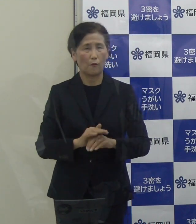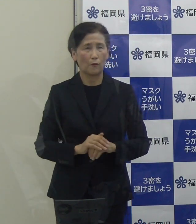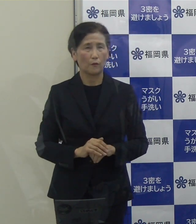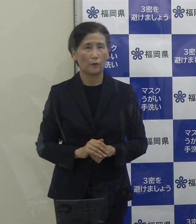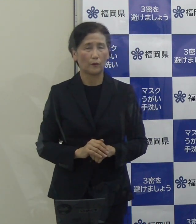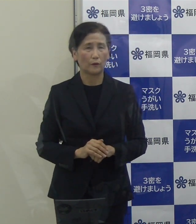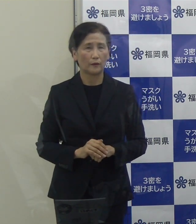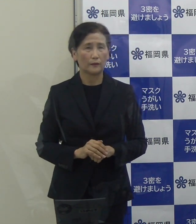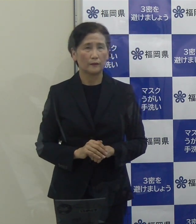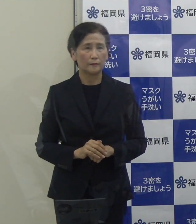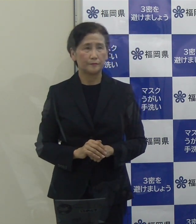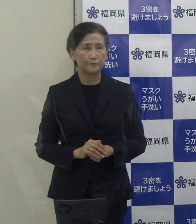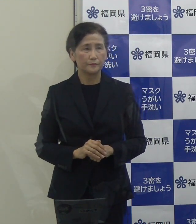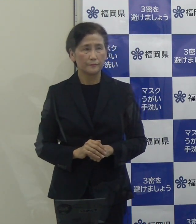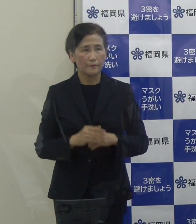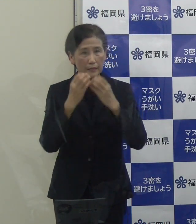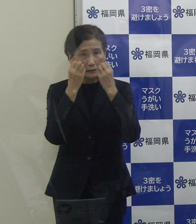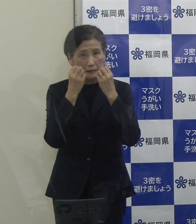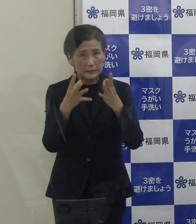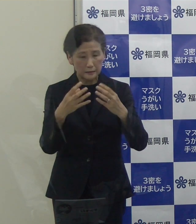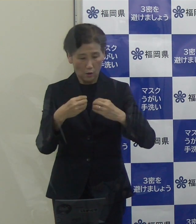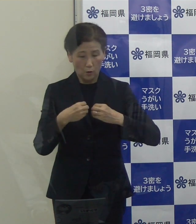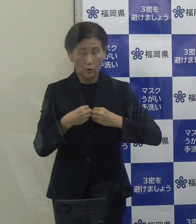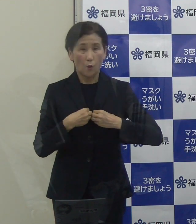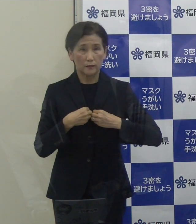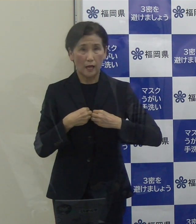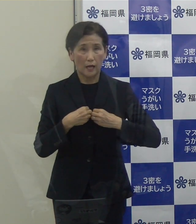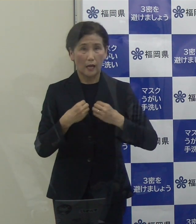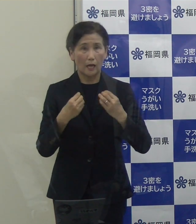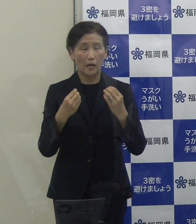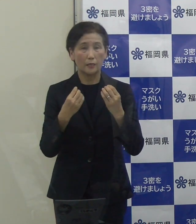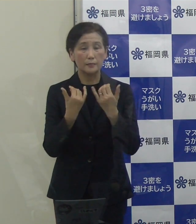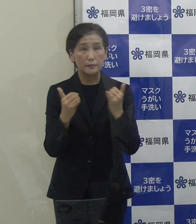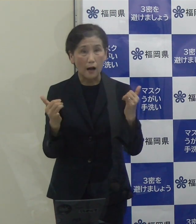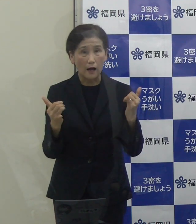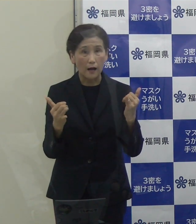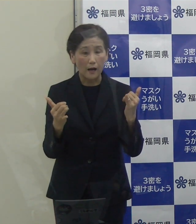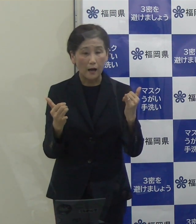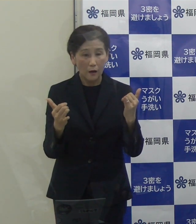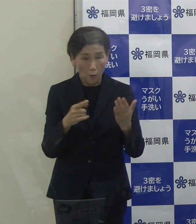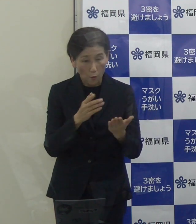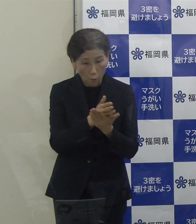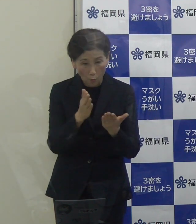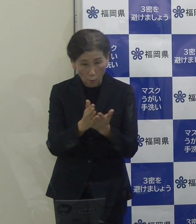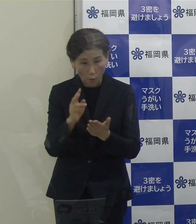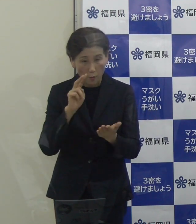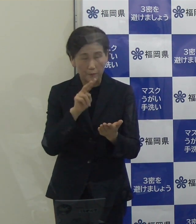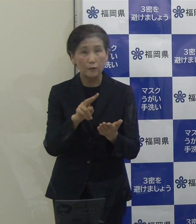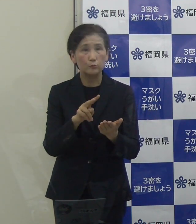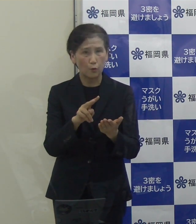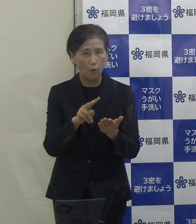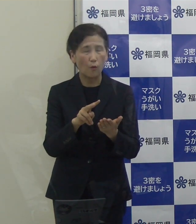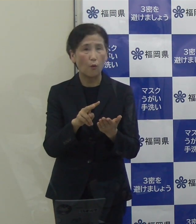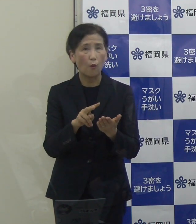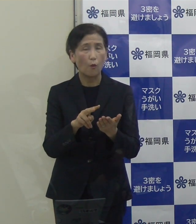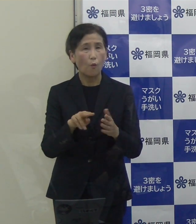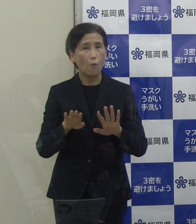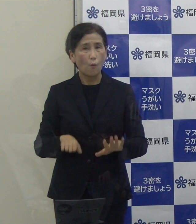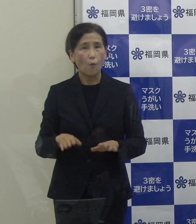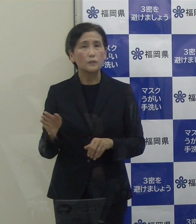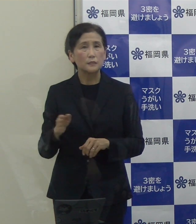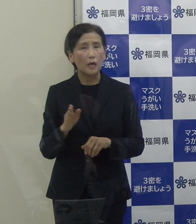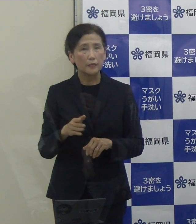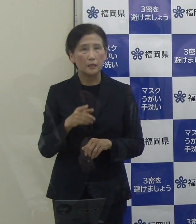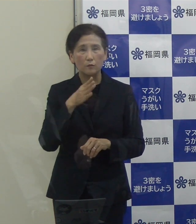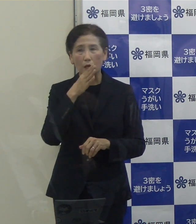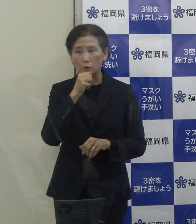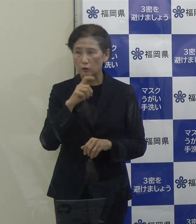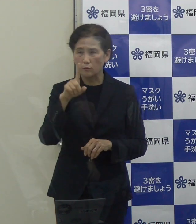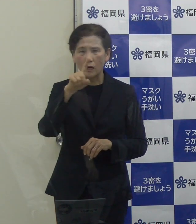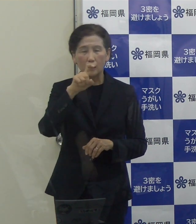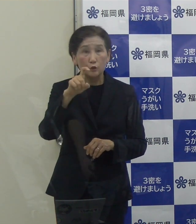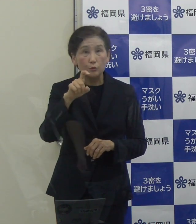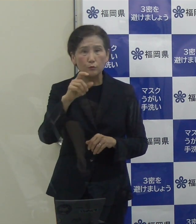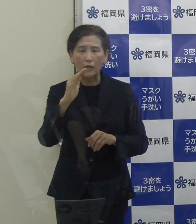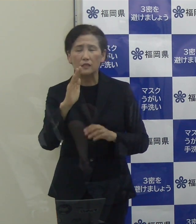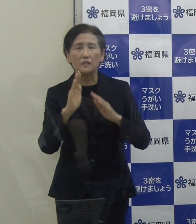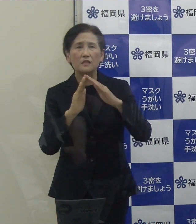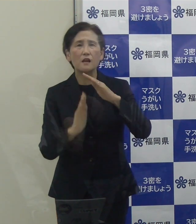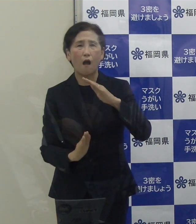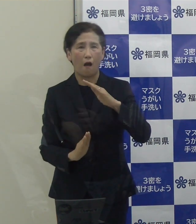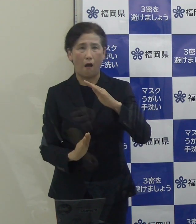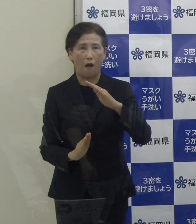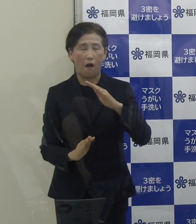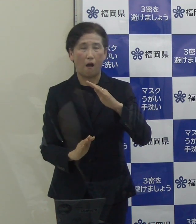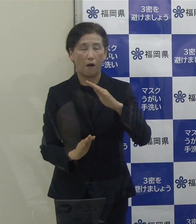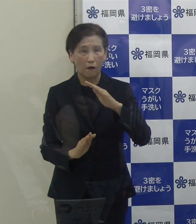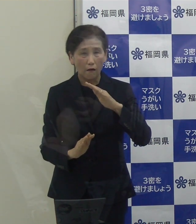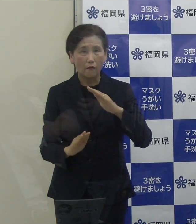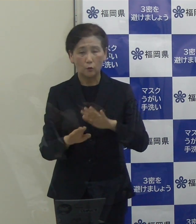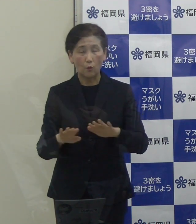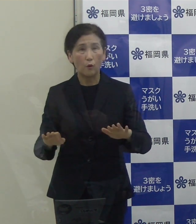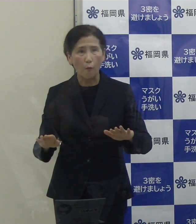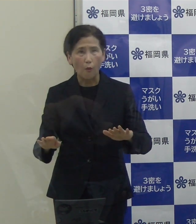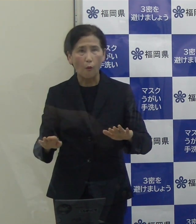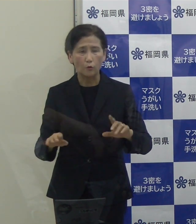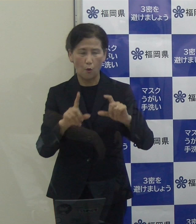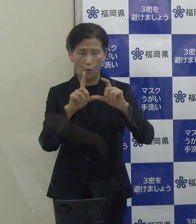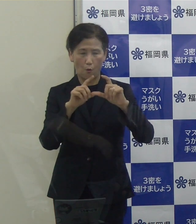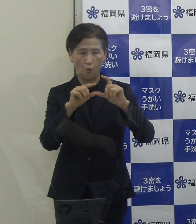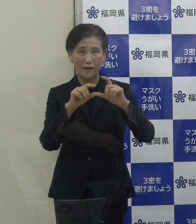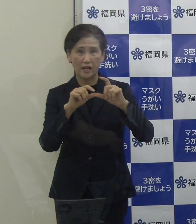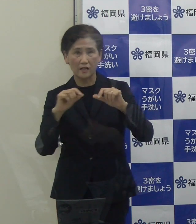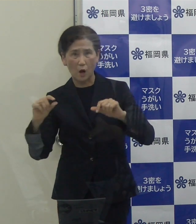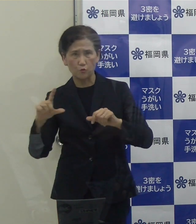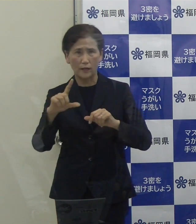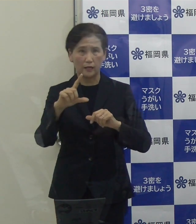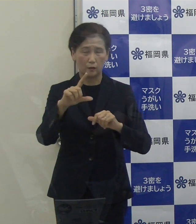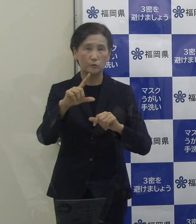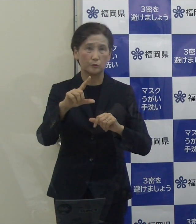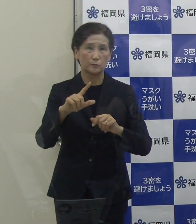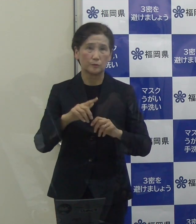そして、新規陽性者の内訳を見ると、ここのところ、１０代以下の方の割合が増えてきている状況です。